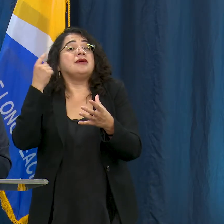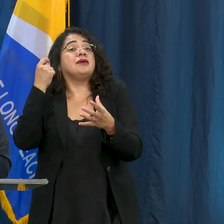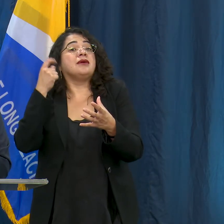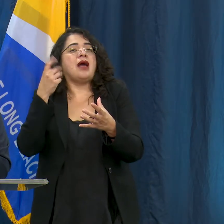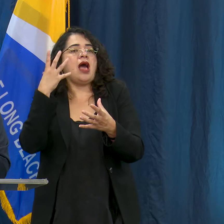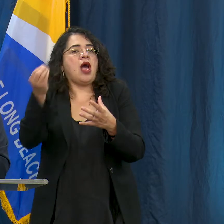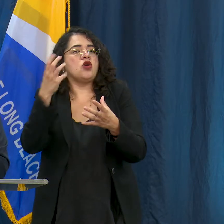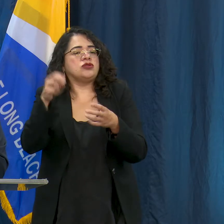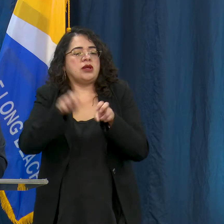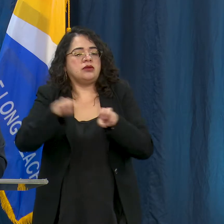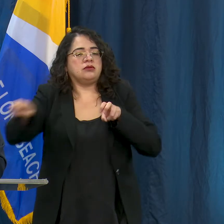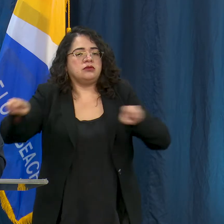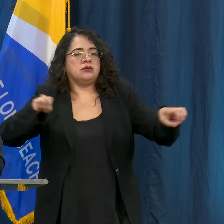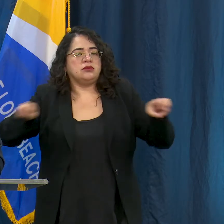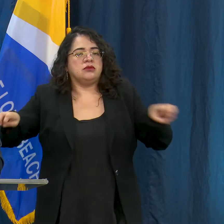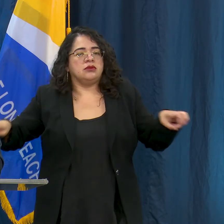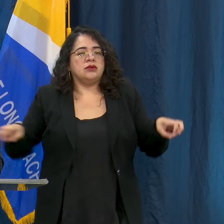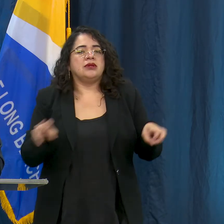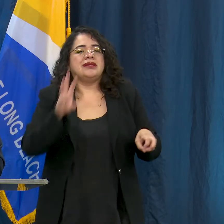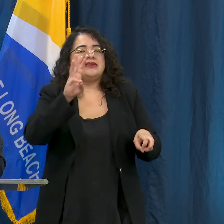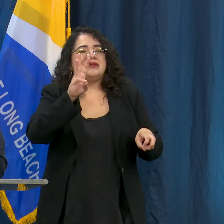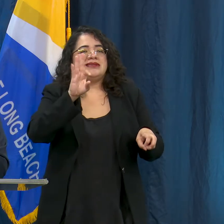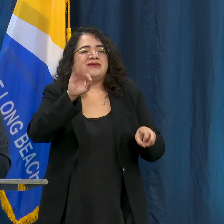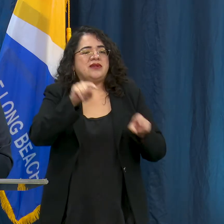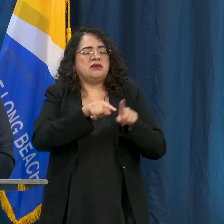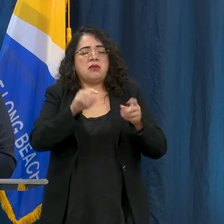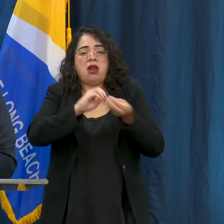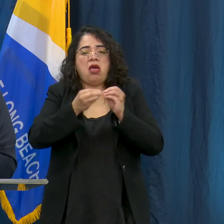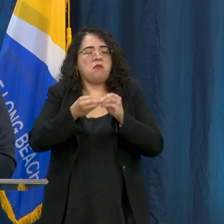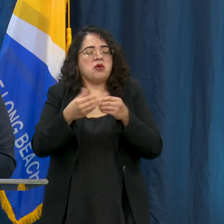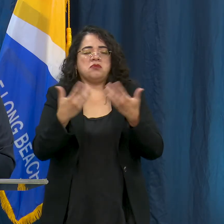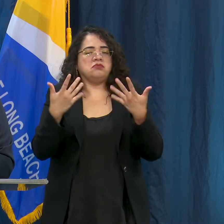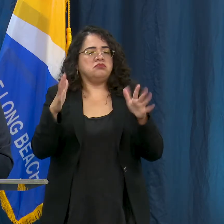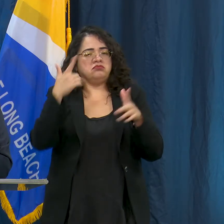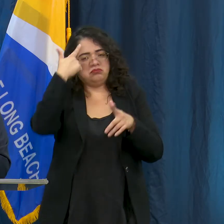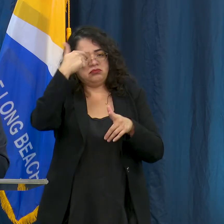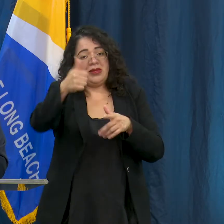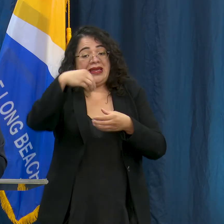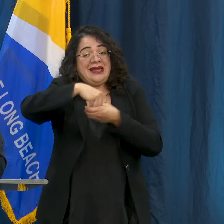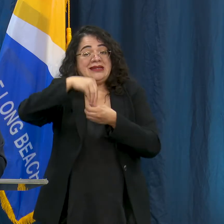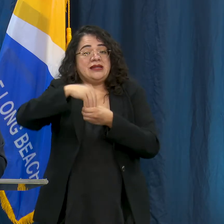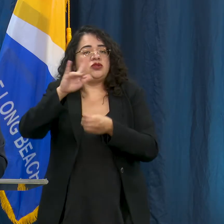Claro que tienen que ser al Aire Libre las los servicios de lis ho-ho so Stan